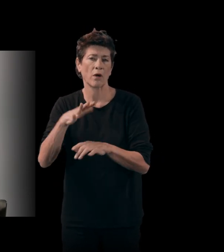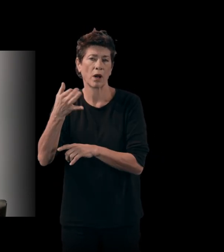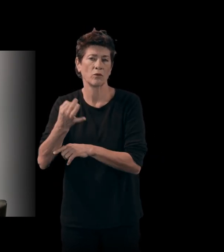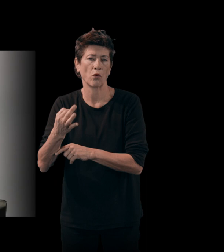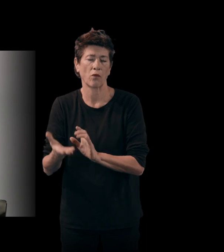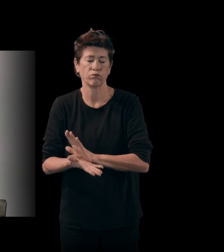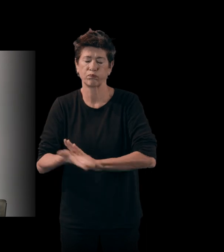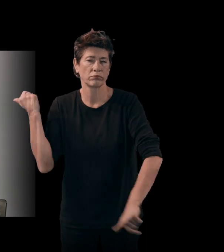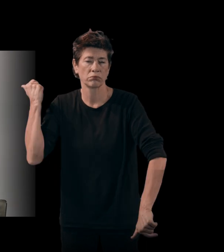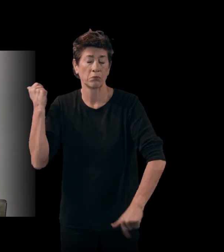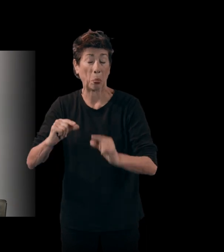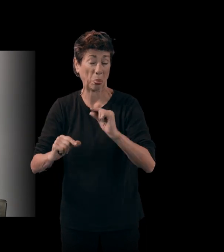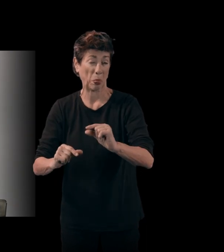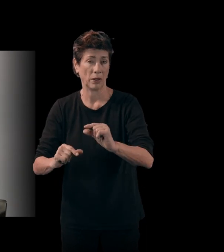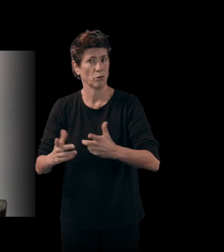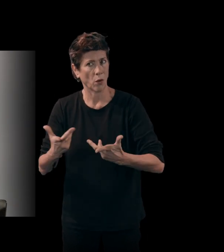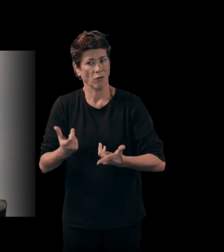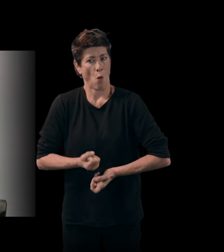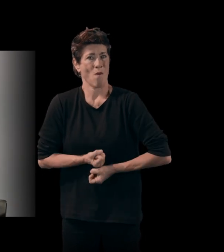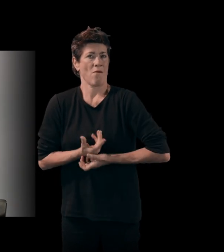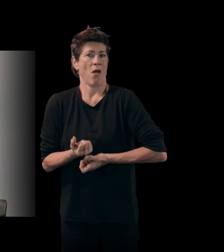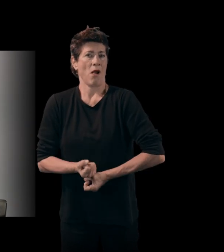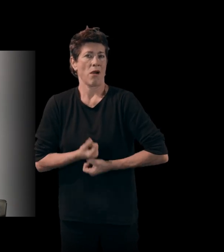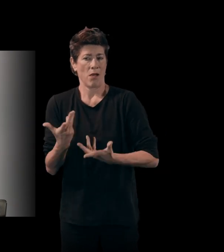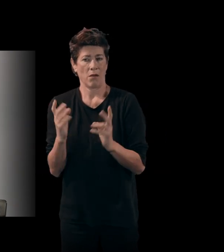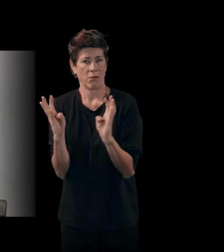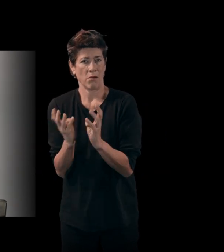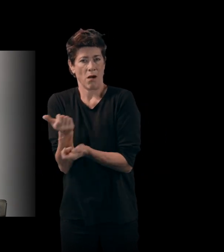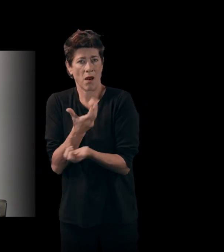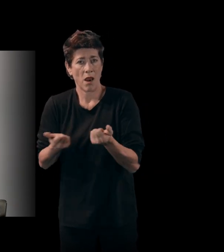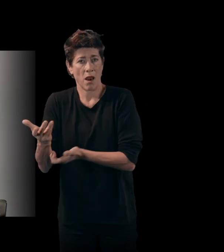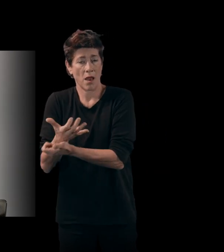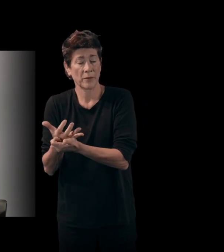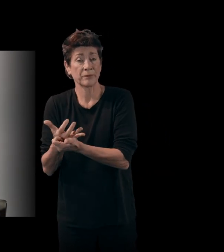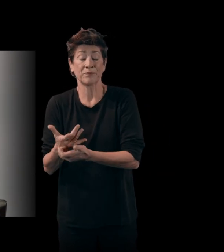J’ai essayé, dans le texte,